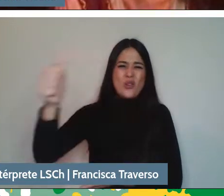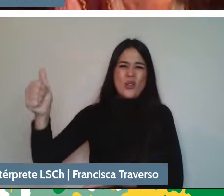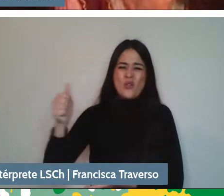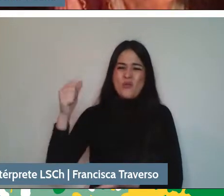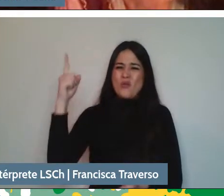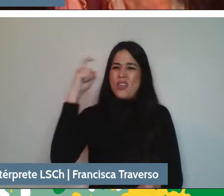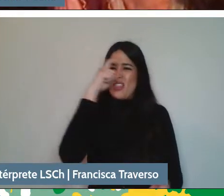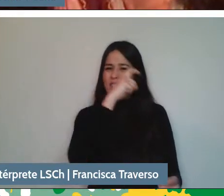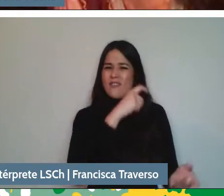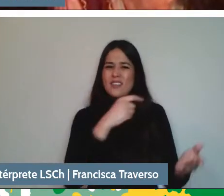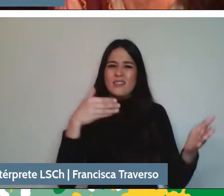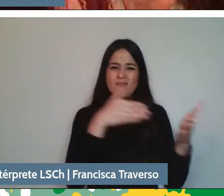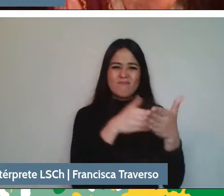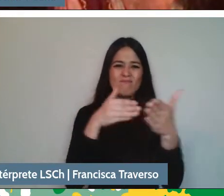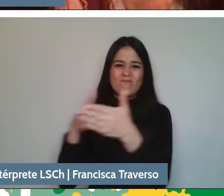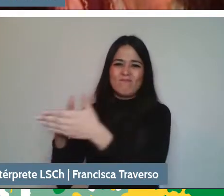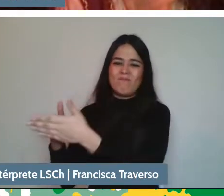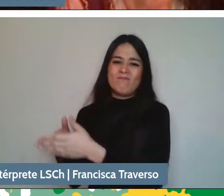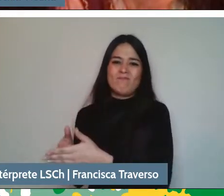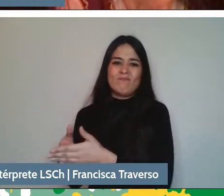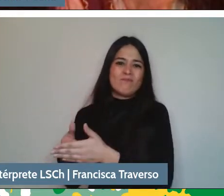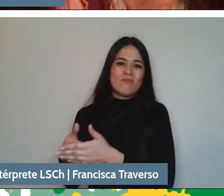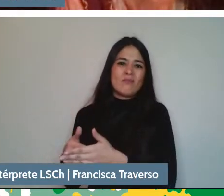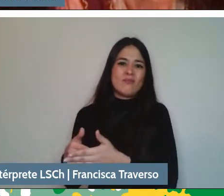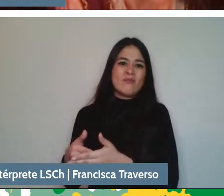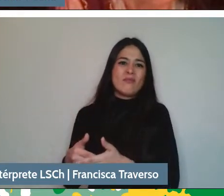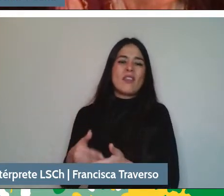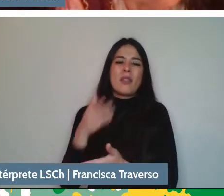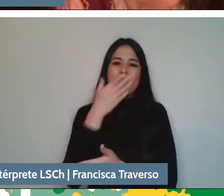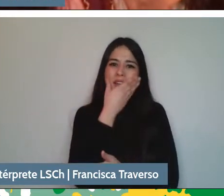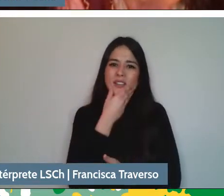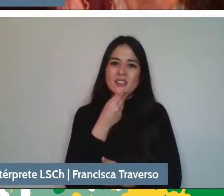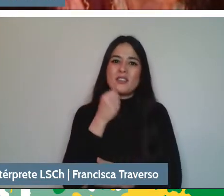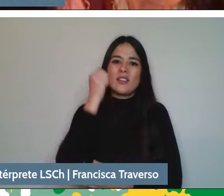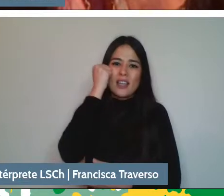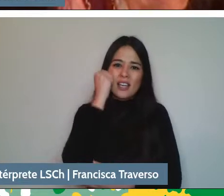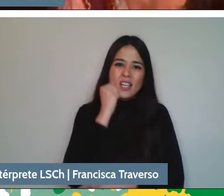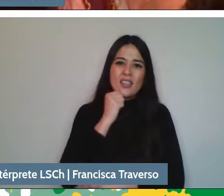A mí, mi admiración, mi cariño y respeto. Muchísimas gracias para ti.